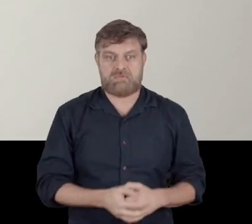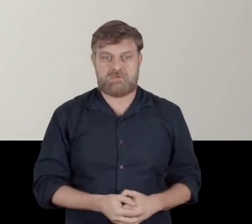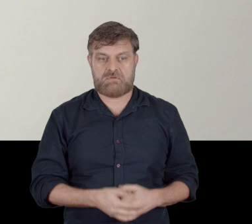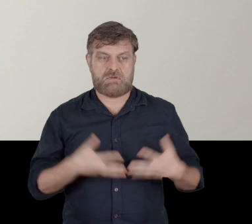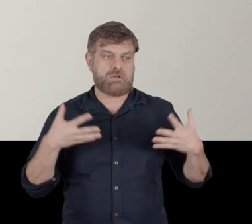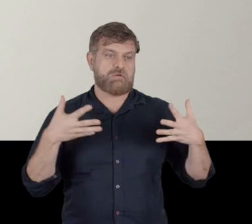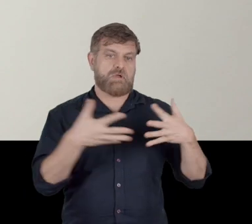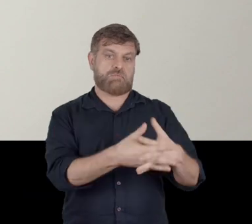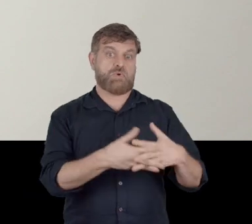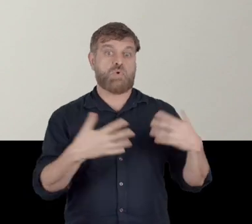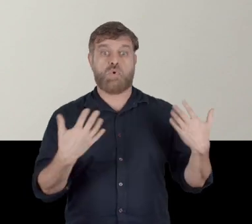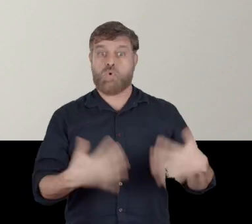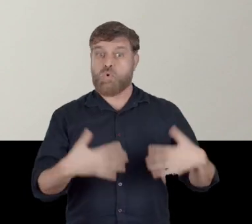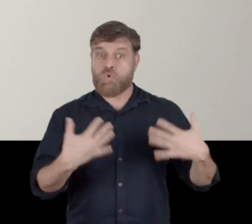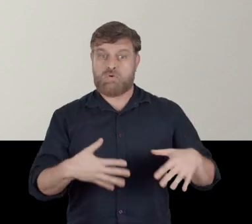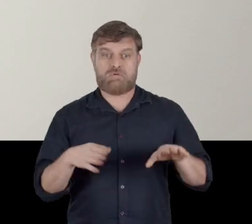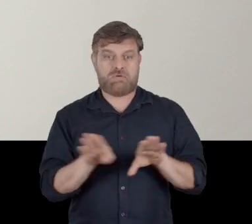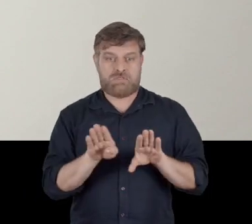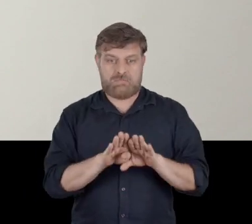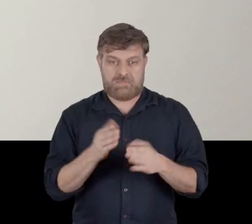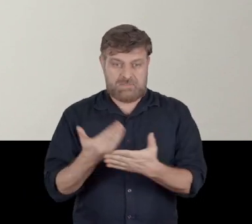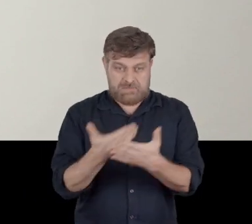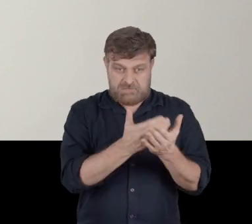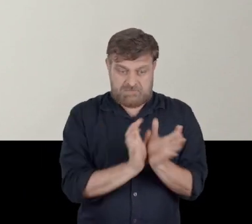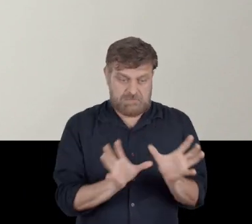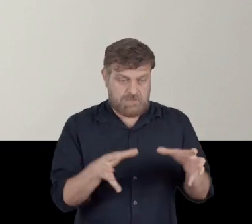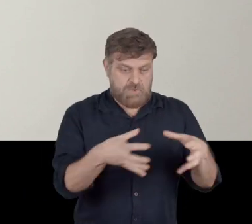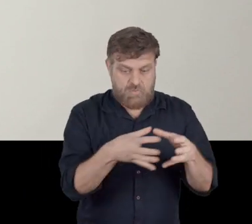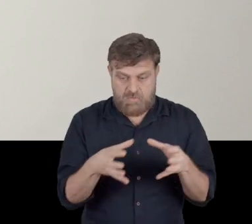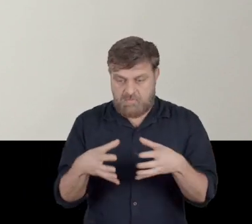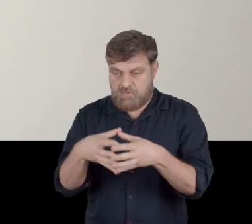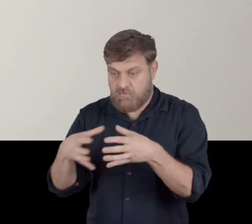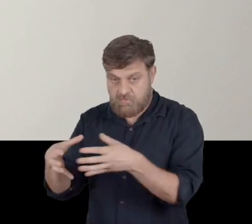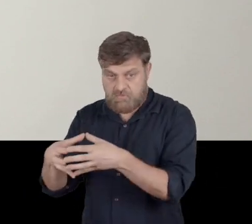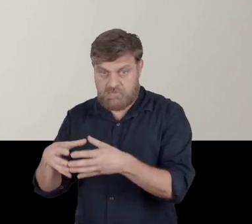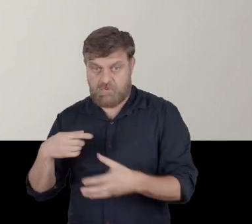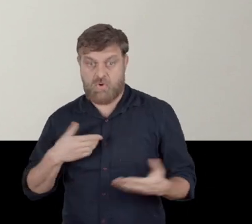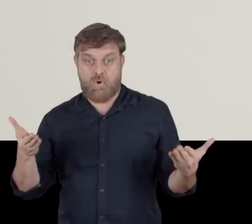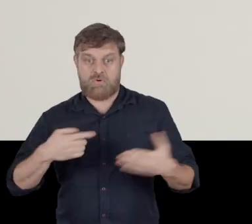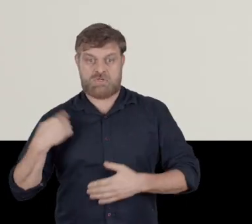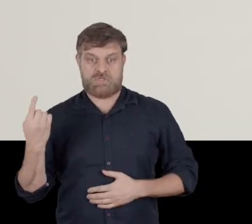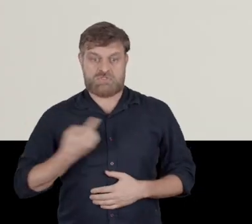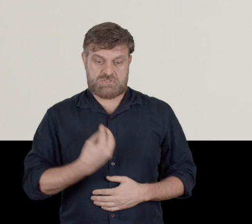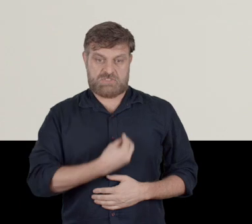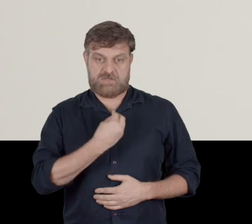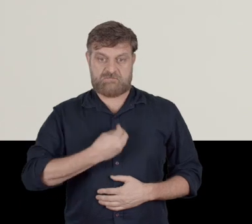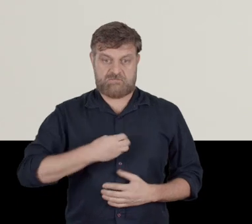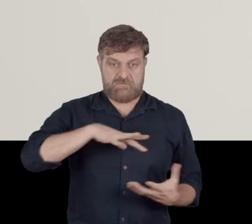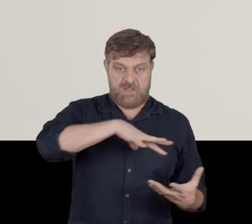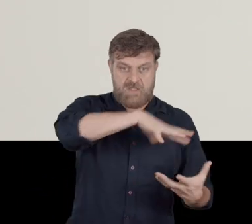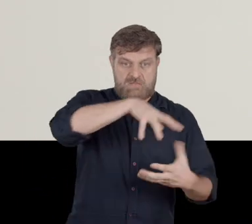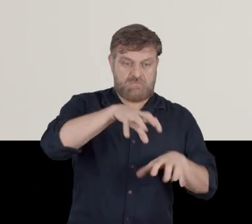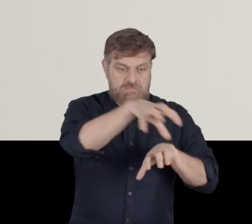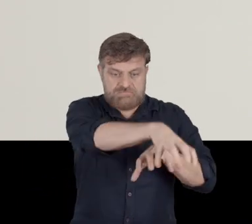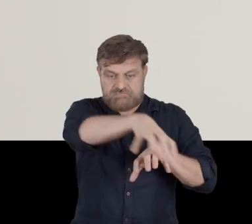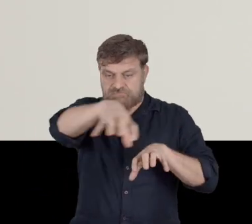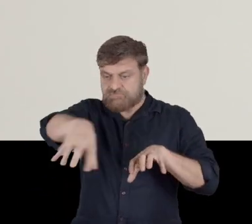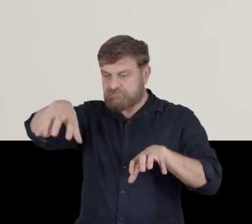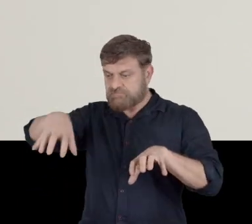Então é bem mais complexo, tanto é que em estudos de segmentação hoje em dia a gente fala que a gente vive no mundo de super segmentação,